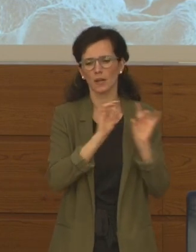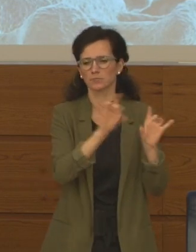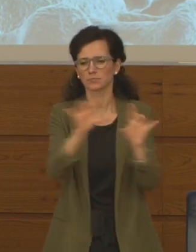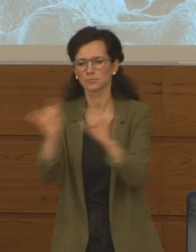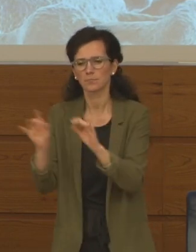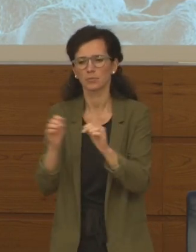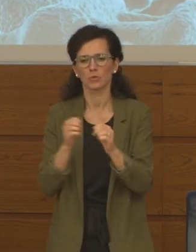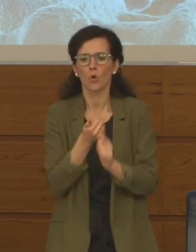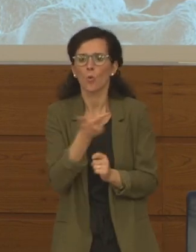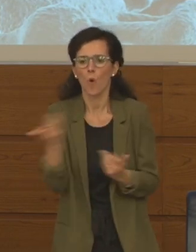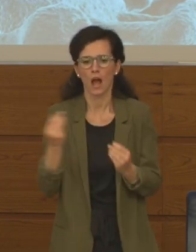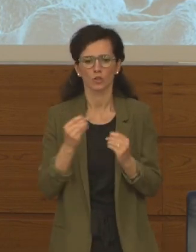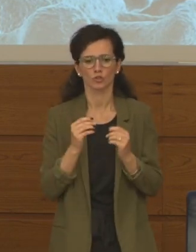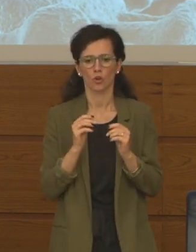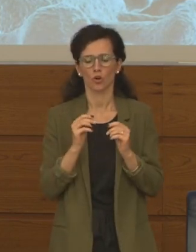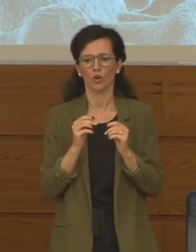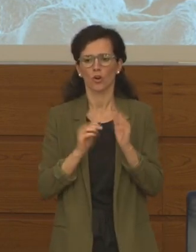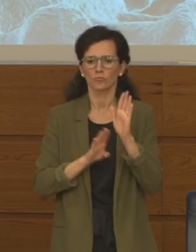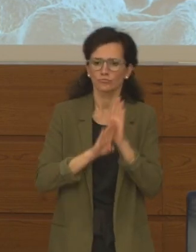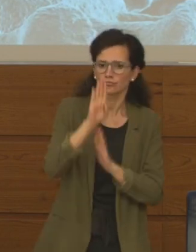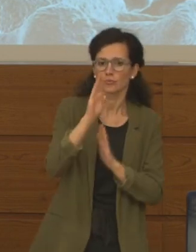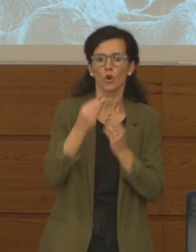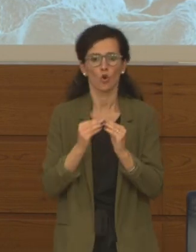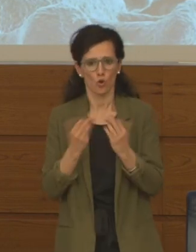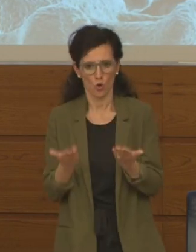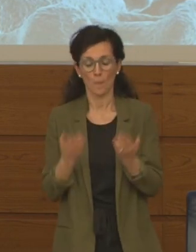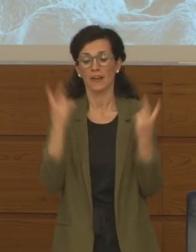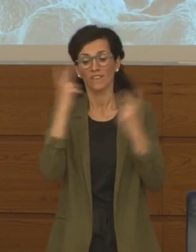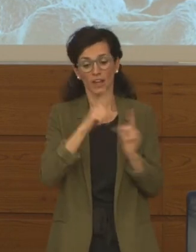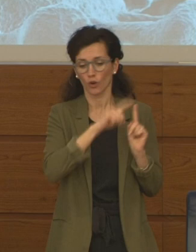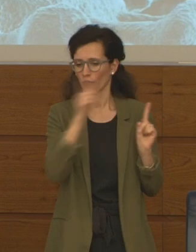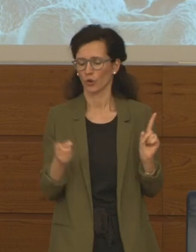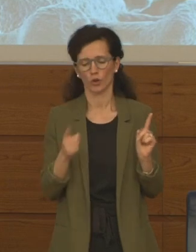Le dico perché ancora non è possibile, a parte che da pochissimi giorni,